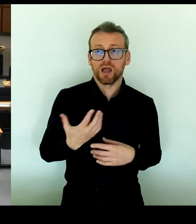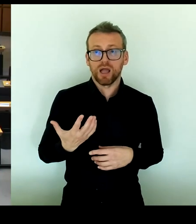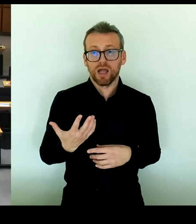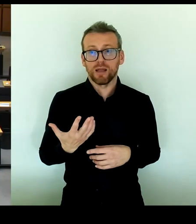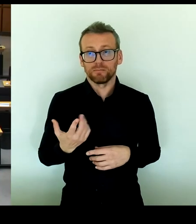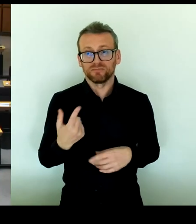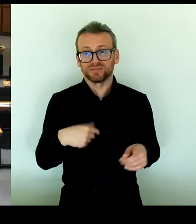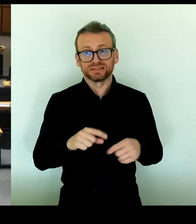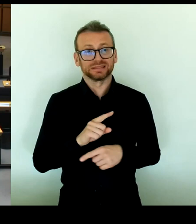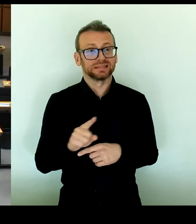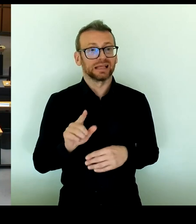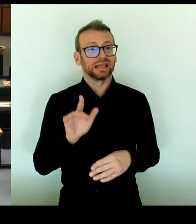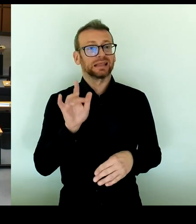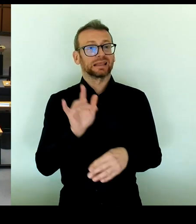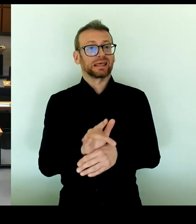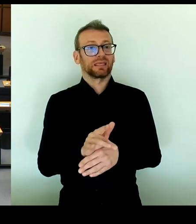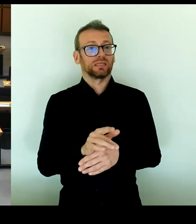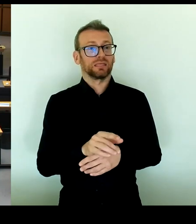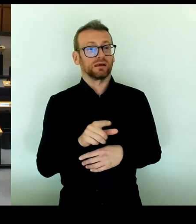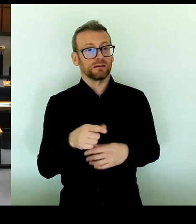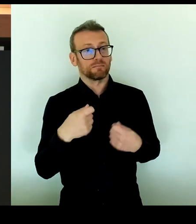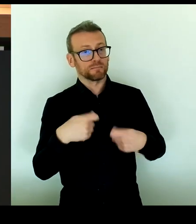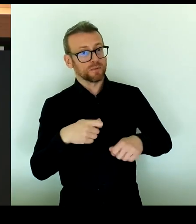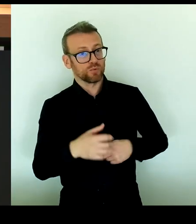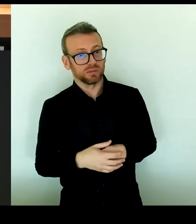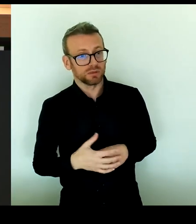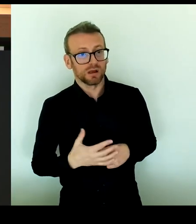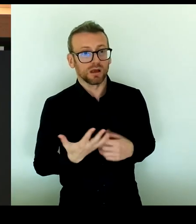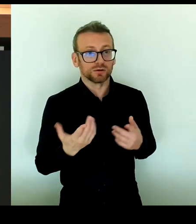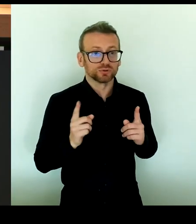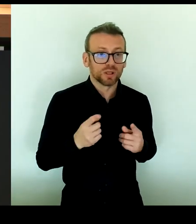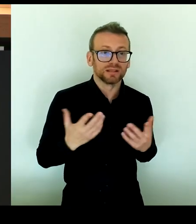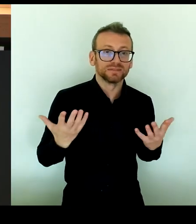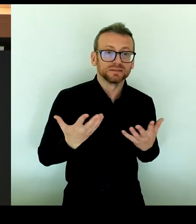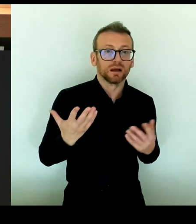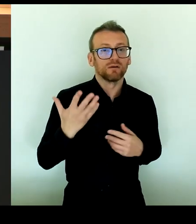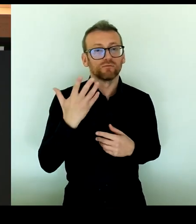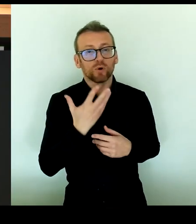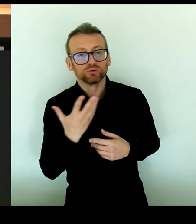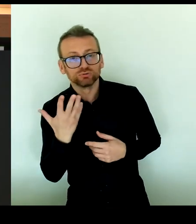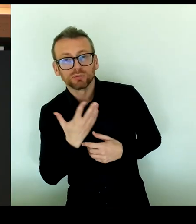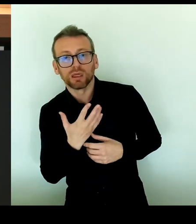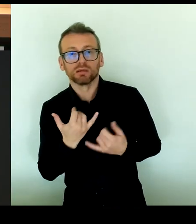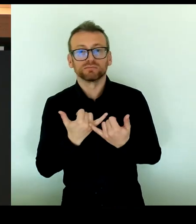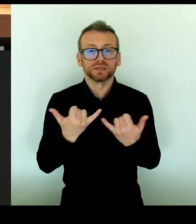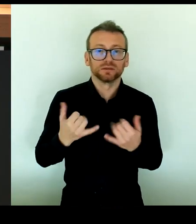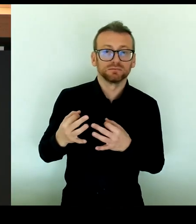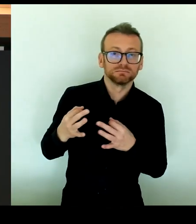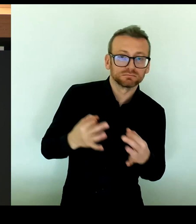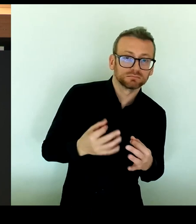(Beifall) Zur Lösung: Was muss passieren? Was schlagen wir Ihnen vor? Wir brauchen eine vernünftige und nachhaltige Stadtentwicklung und Verkehrspo.